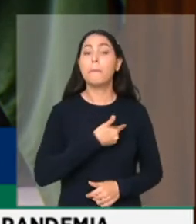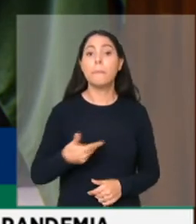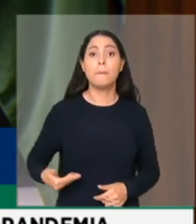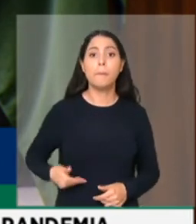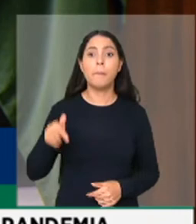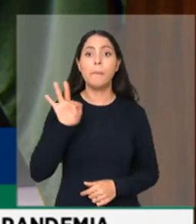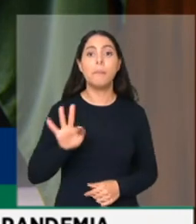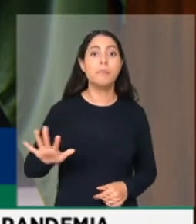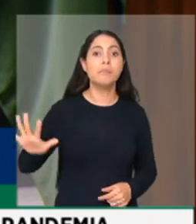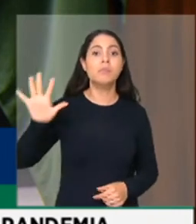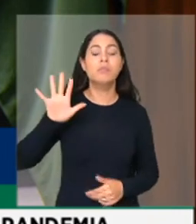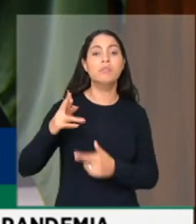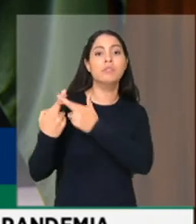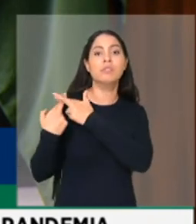CENTENAS DE MILHARES DE MORTOS